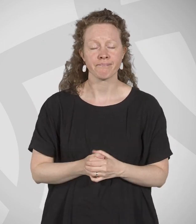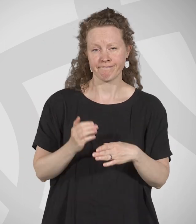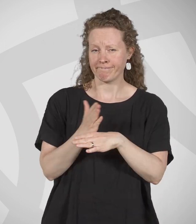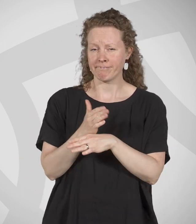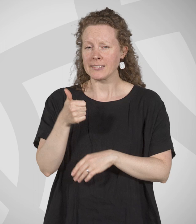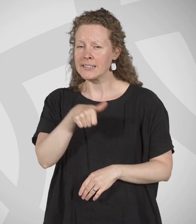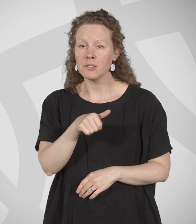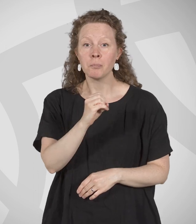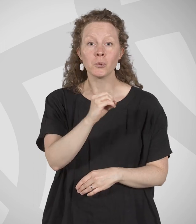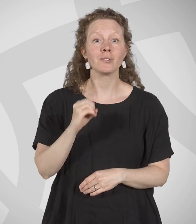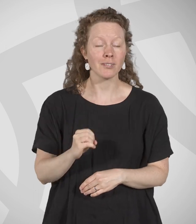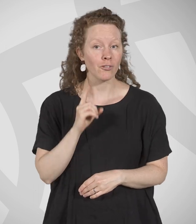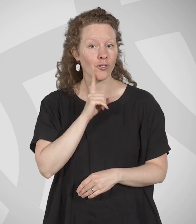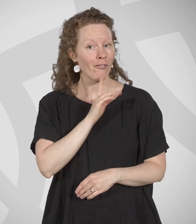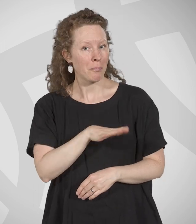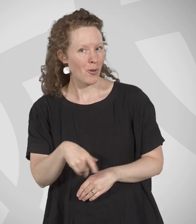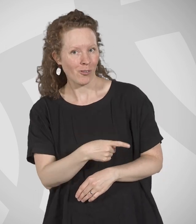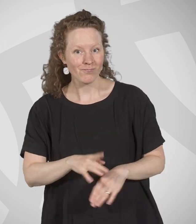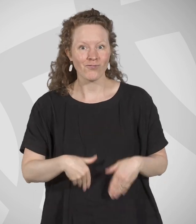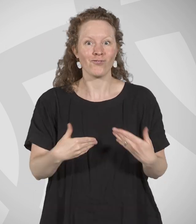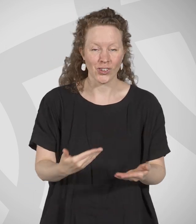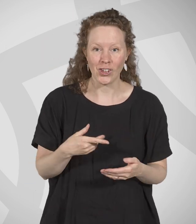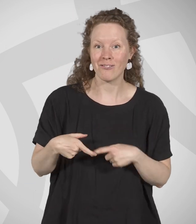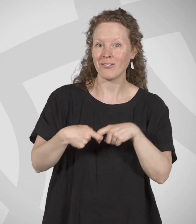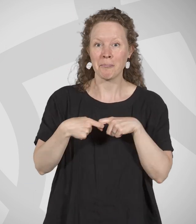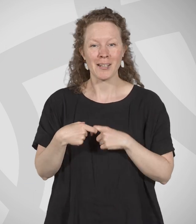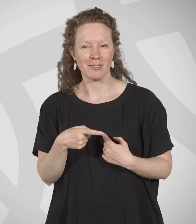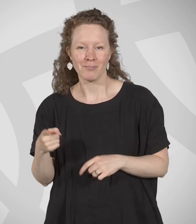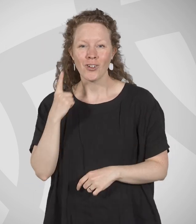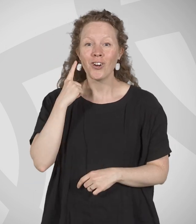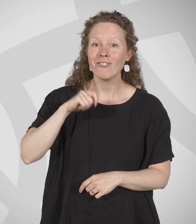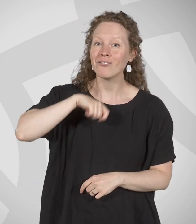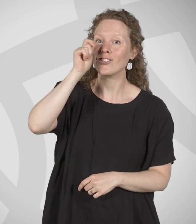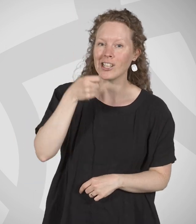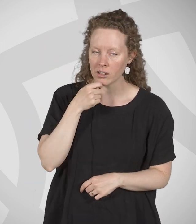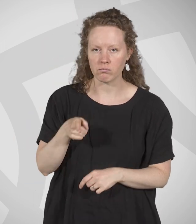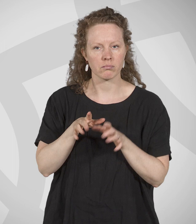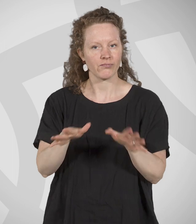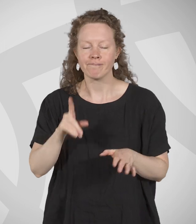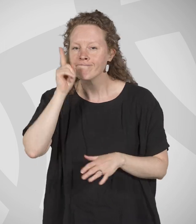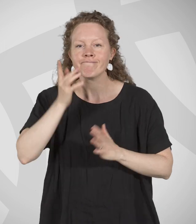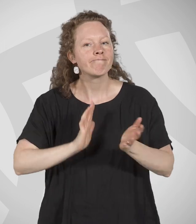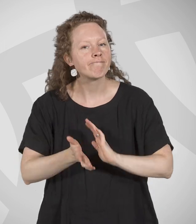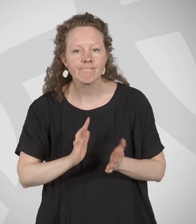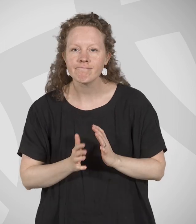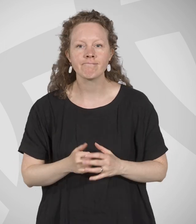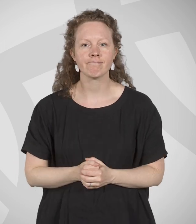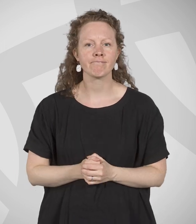Omkring 90 % av döva barn föds till hörande föräldrar som inte kan teckenspråk.